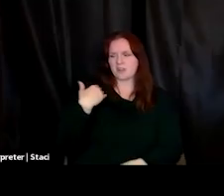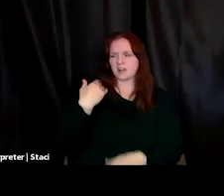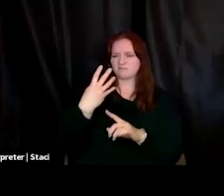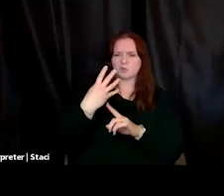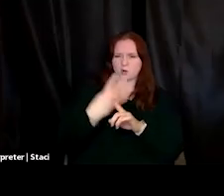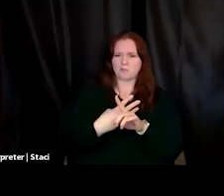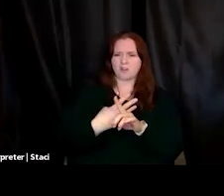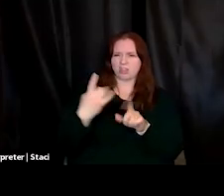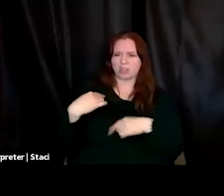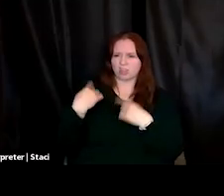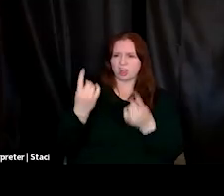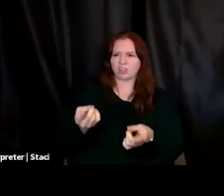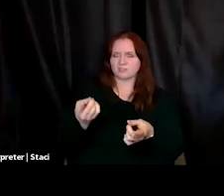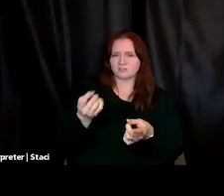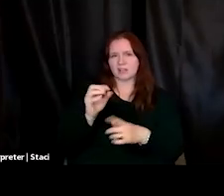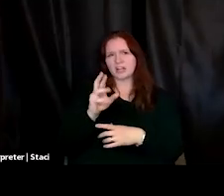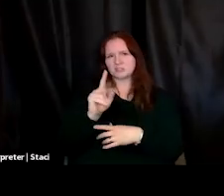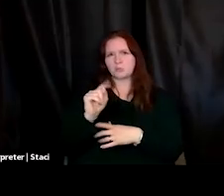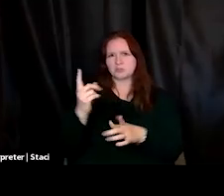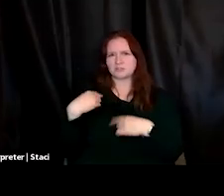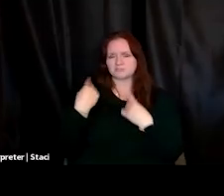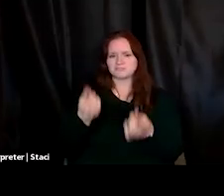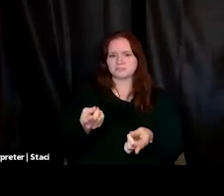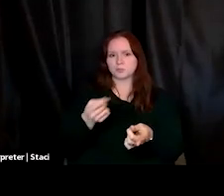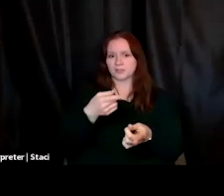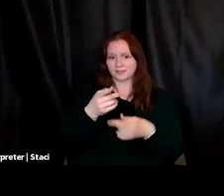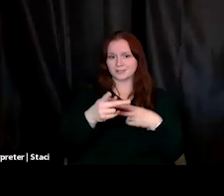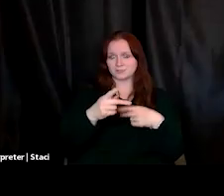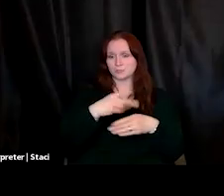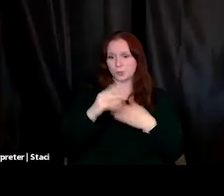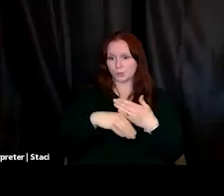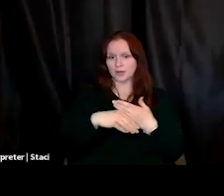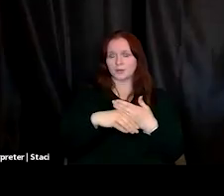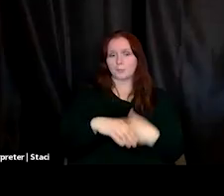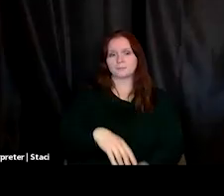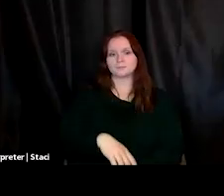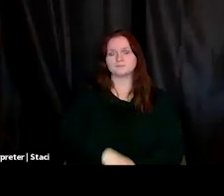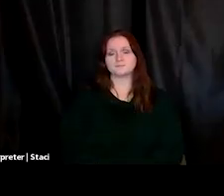pero estos son realmente importantes para entender. Y lo que es genial de nuestras diapositivas